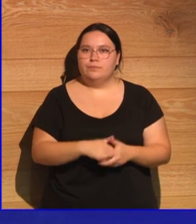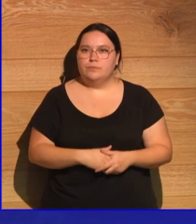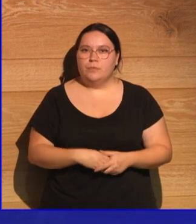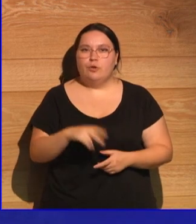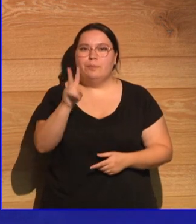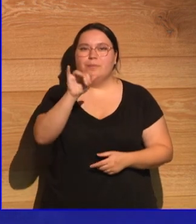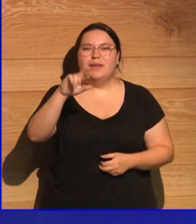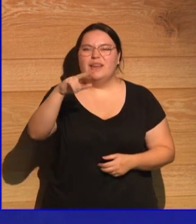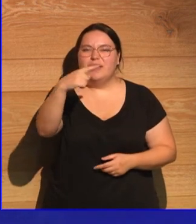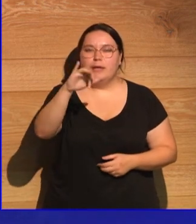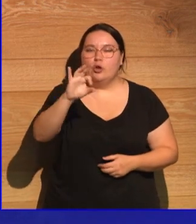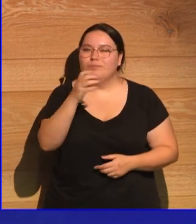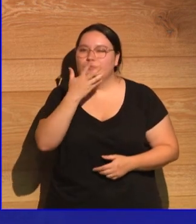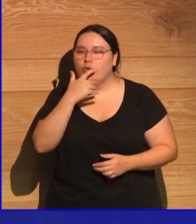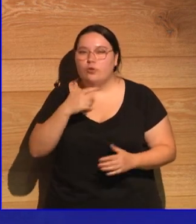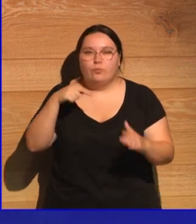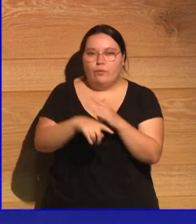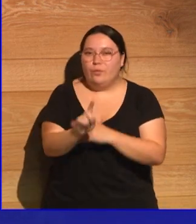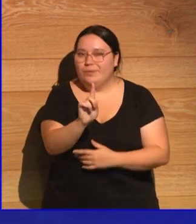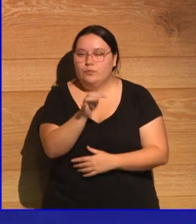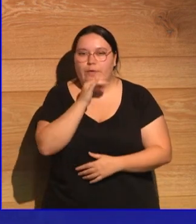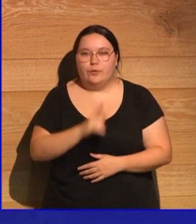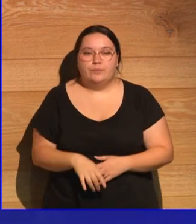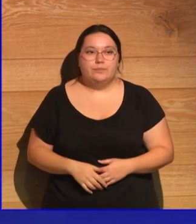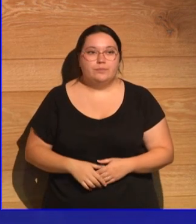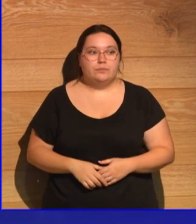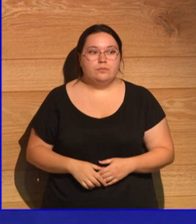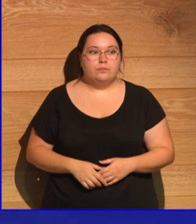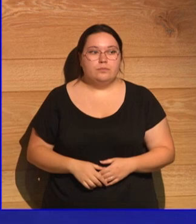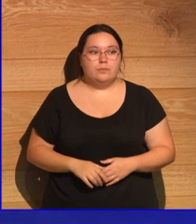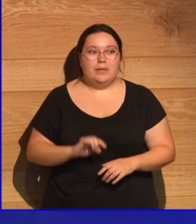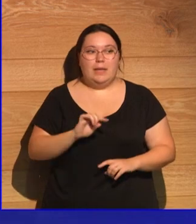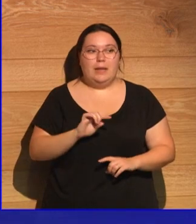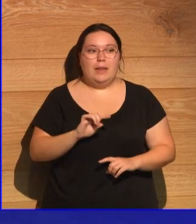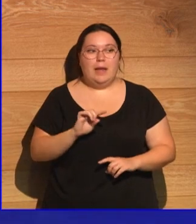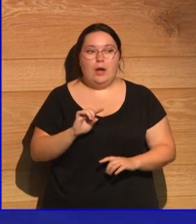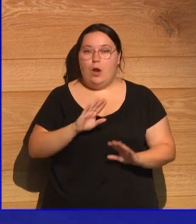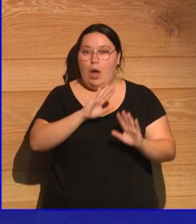Es decir, la la vez fundamental para mí fue la última, fue la última,